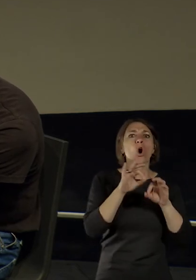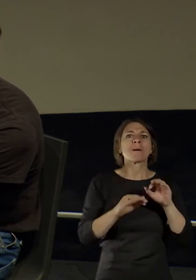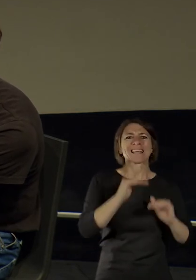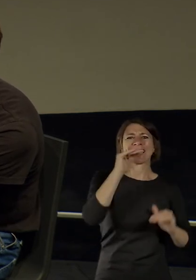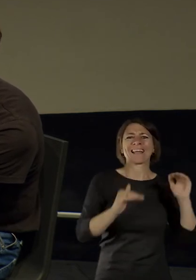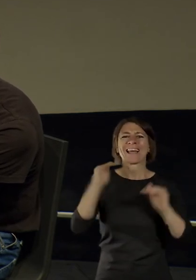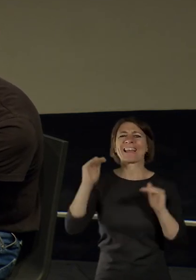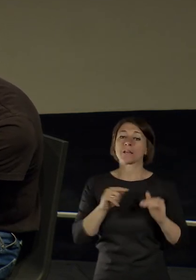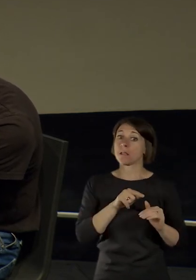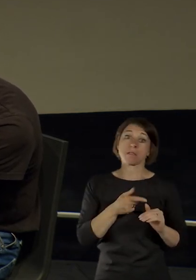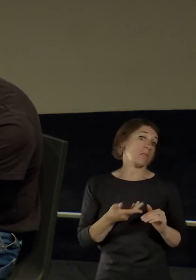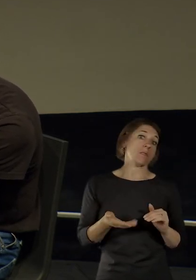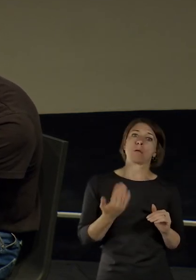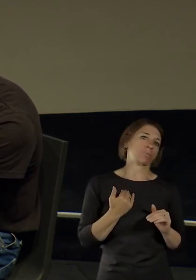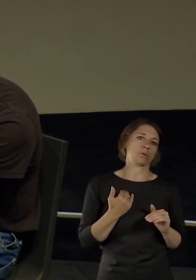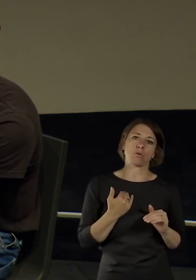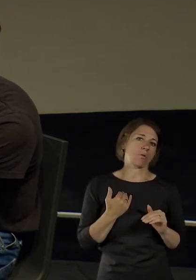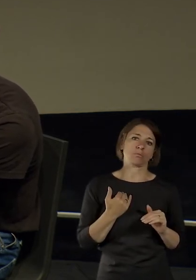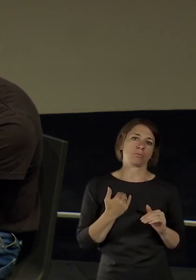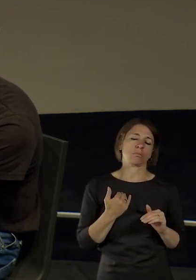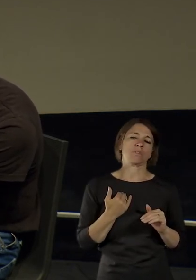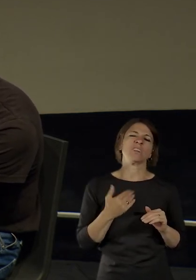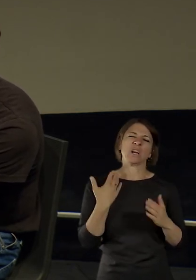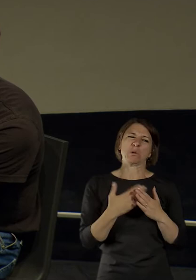chyb toho stávajícího plánu, že tu podlažnost nedefinuje.